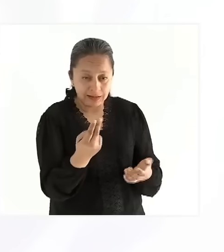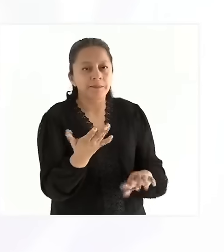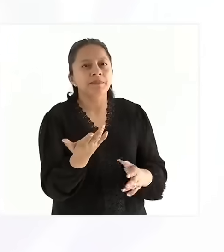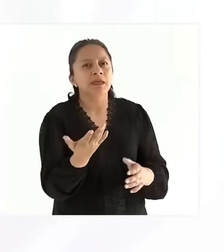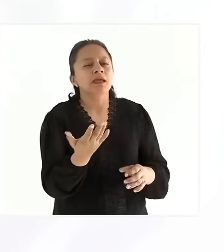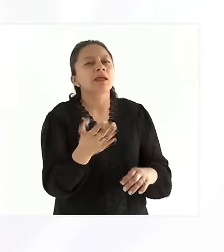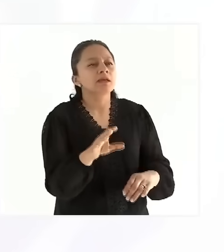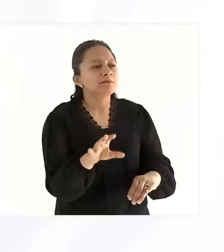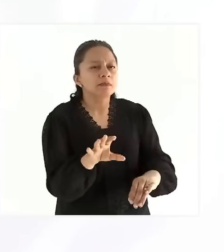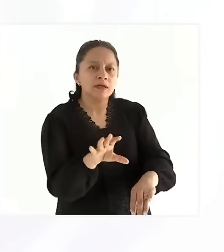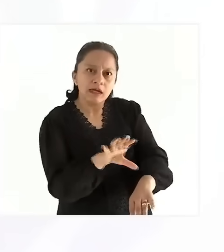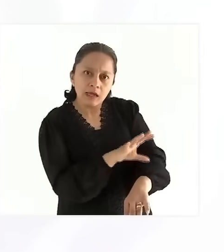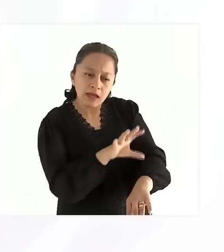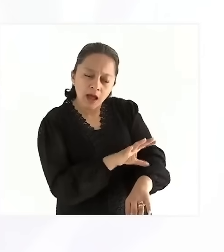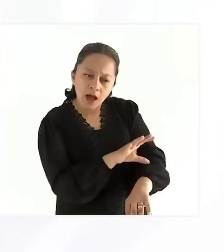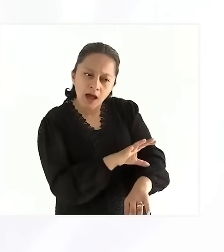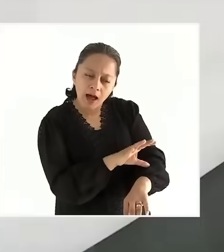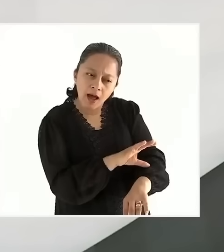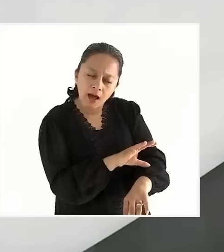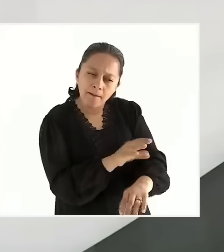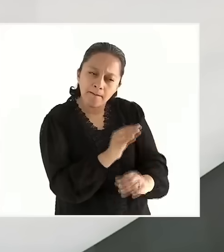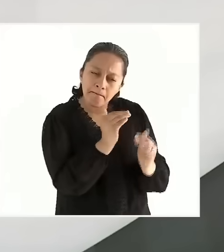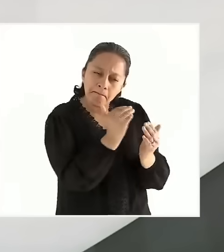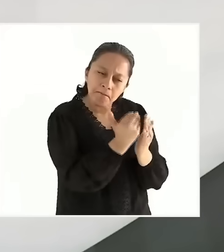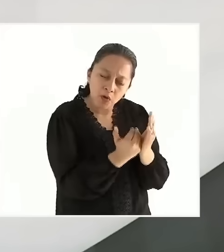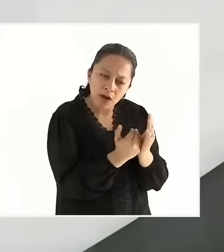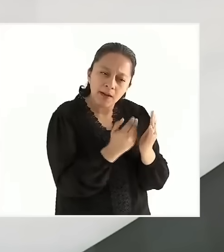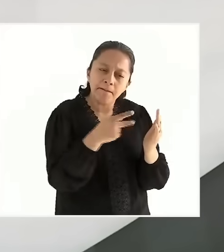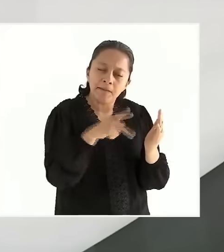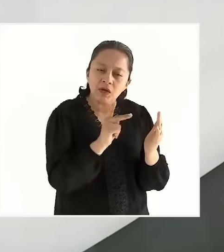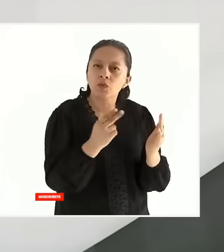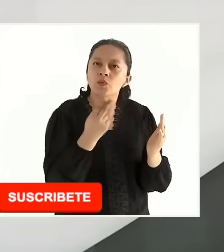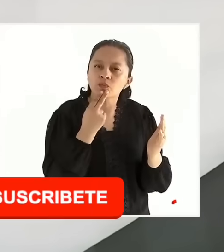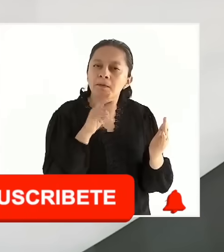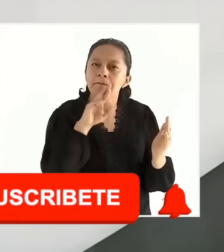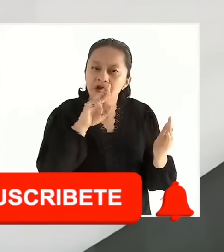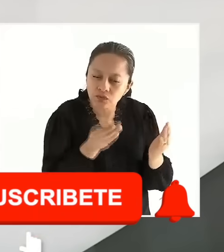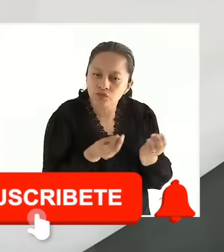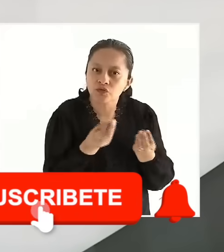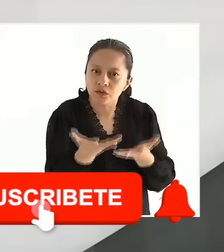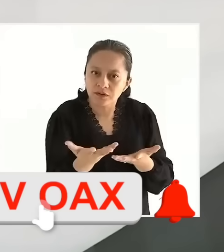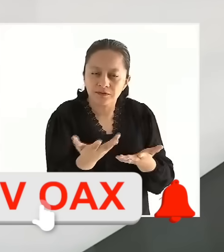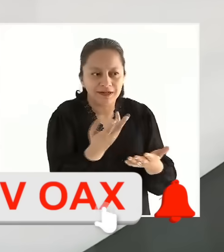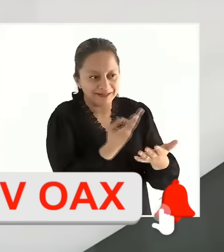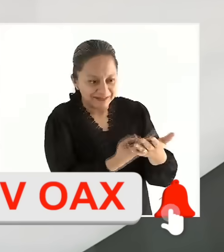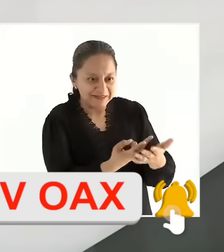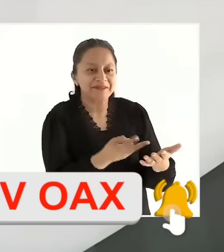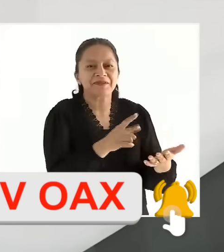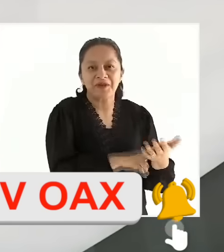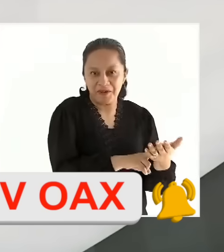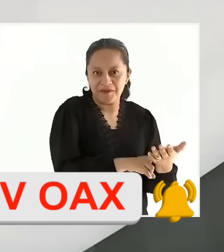utiliza más eficientemente. Así que también es doble razón por la que quiero mucho a la CFE.